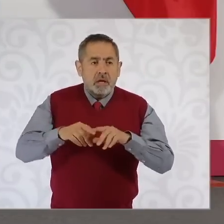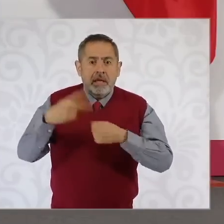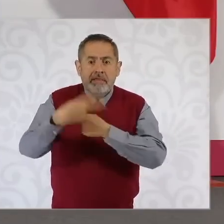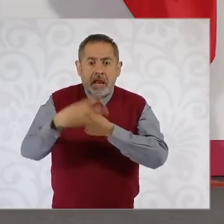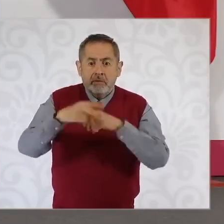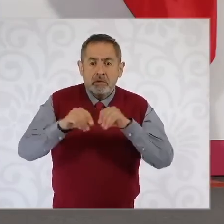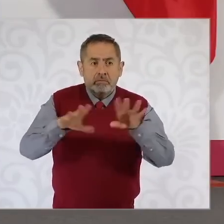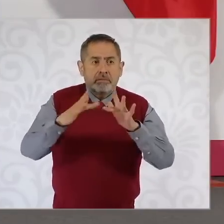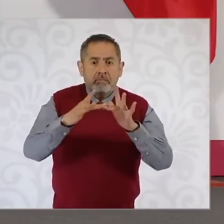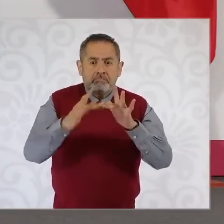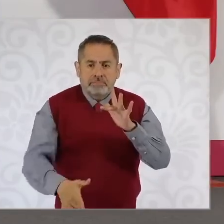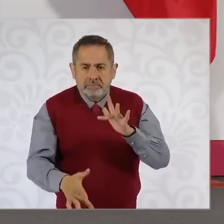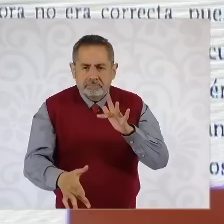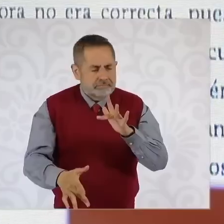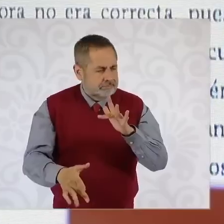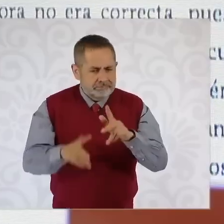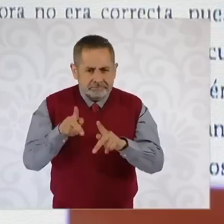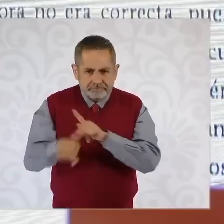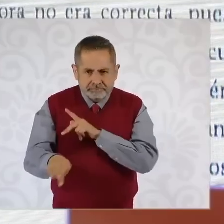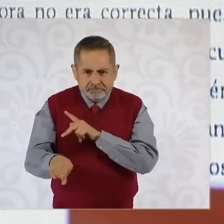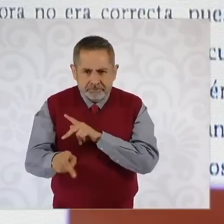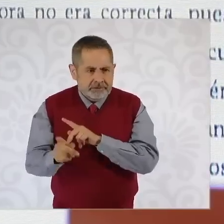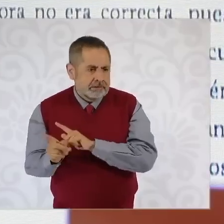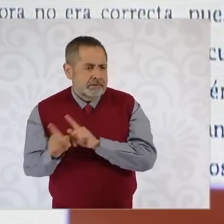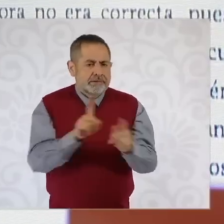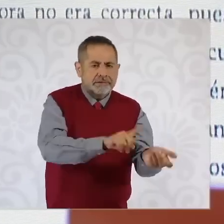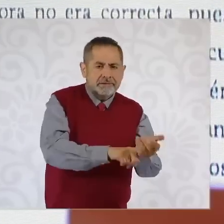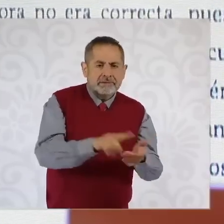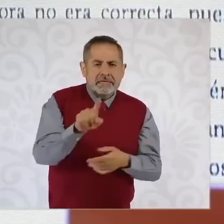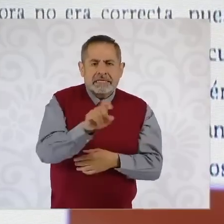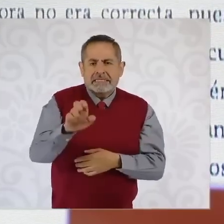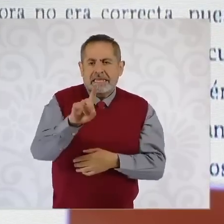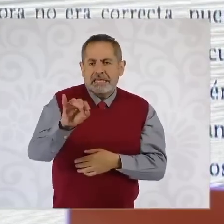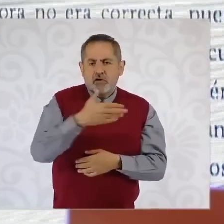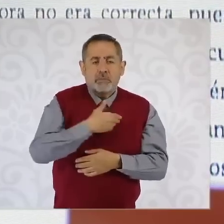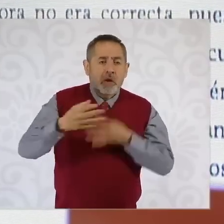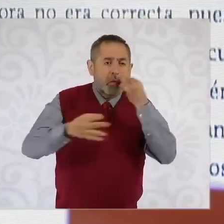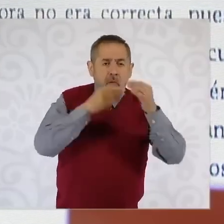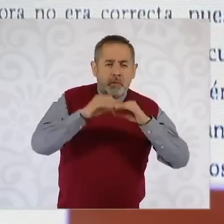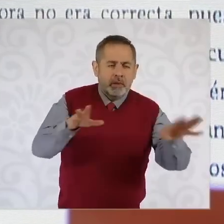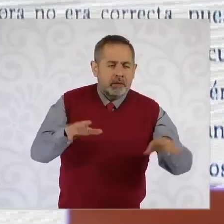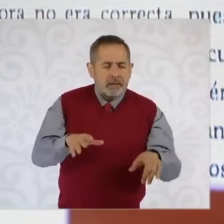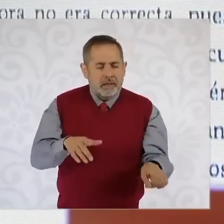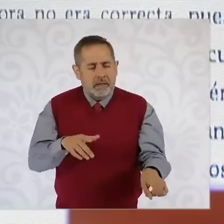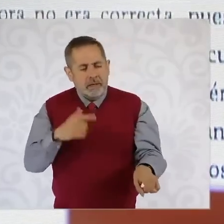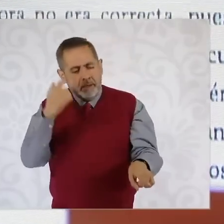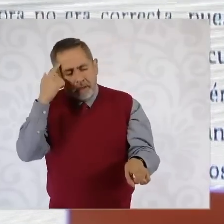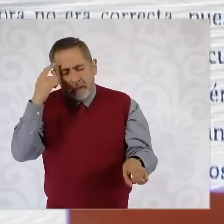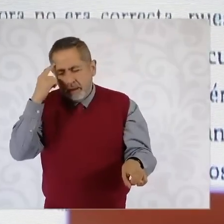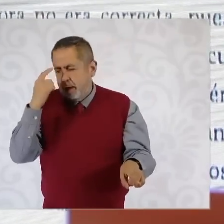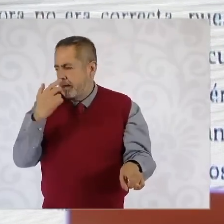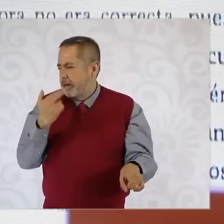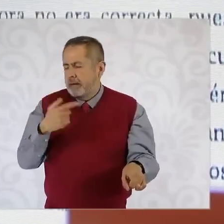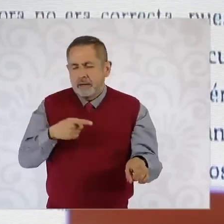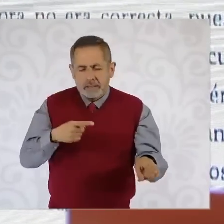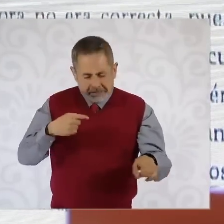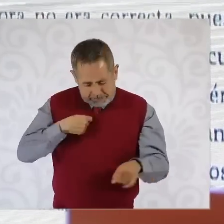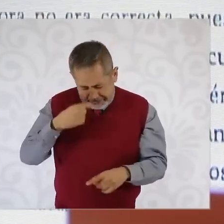pasar el mensaje del presidente Cedillo como resulta lógico he reflexionado mucho sobre